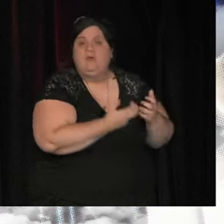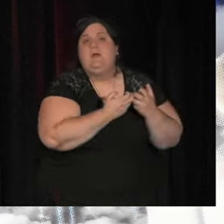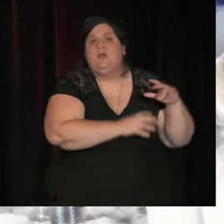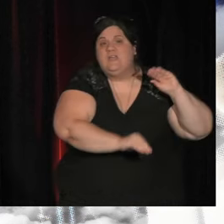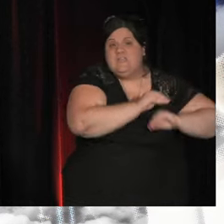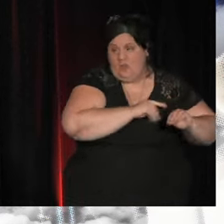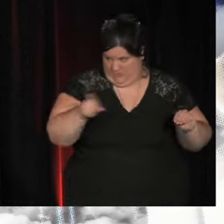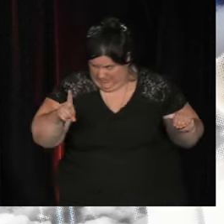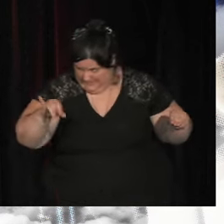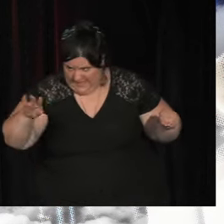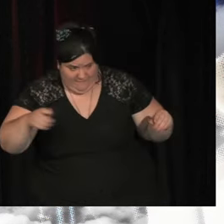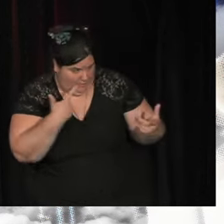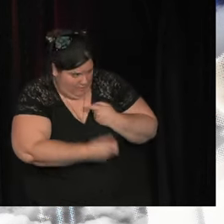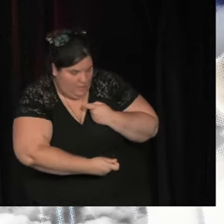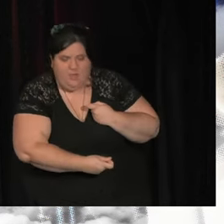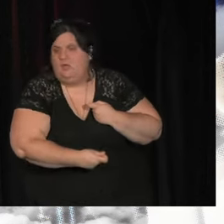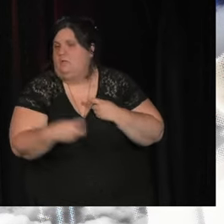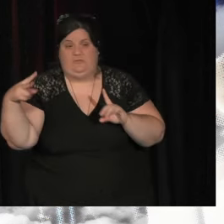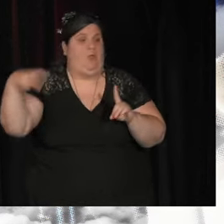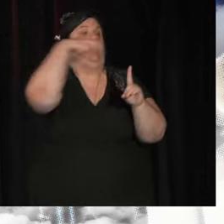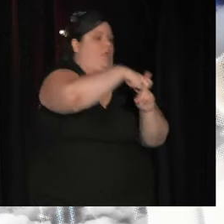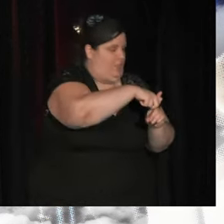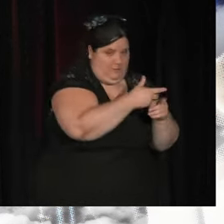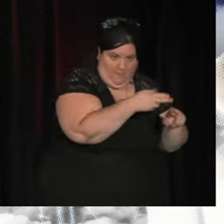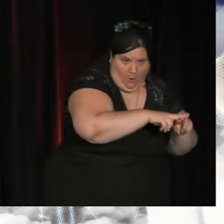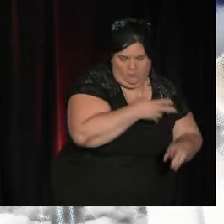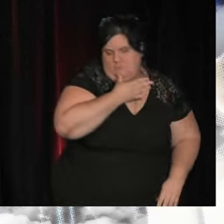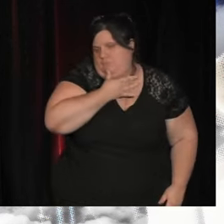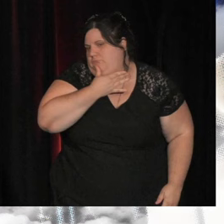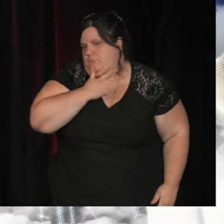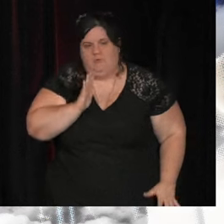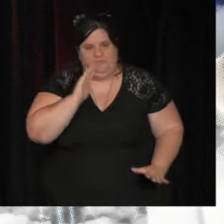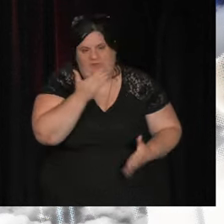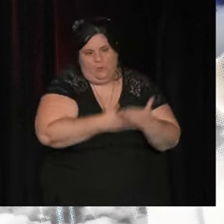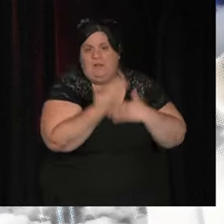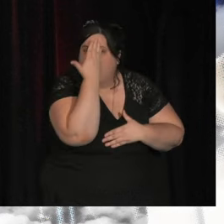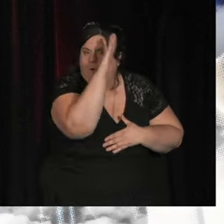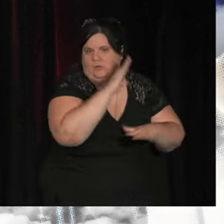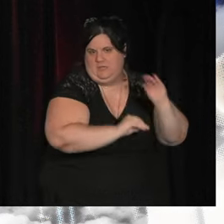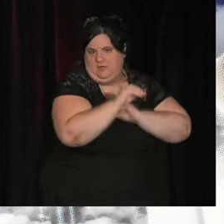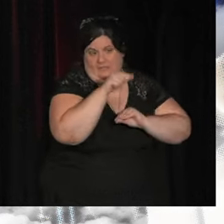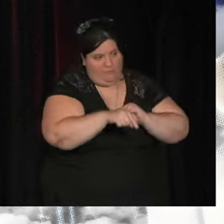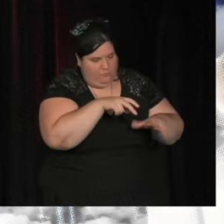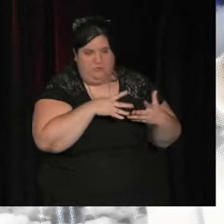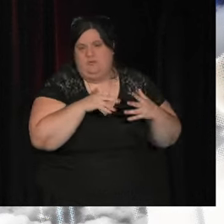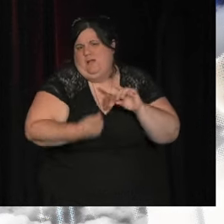pas bon contre dive parce qu'il se fait toujours sauter dessus, il faut qu'il ait de la mobilité ou des notions. Je ne sais pas si ça existe en terme officiel, mais la survivabilité,